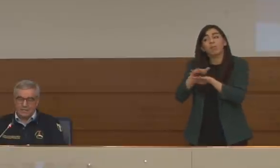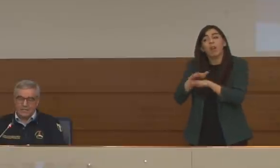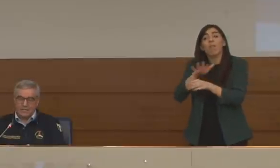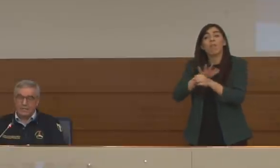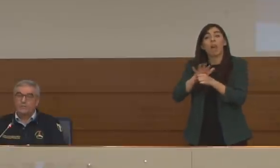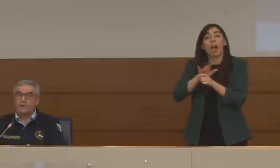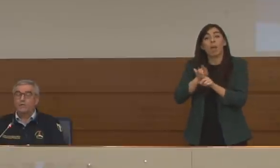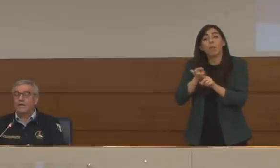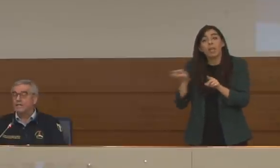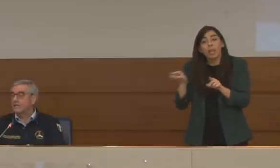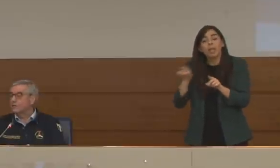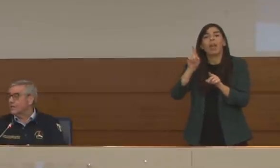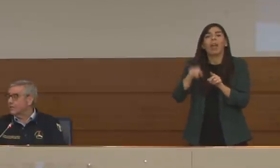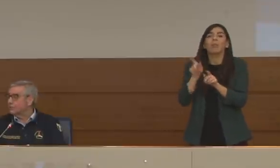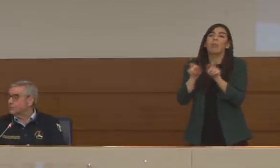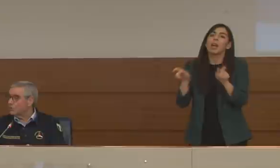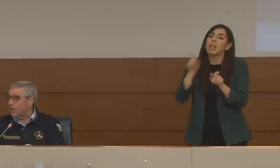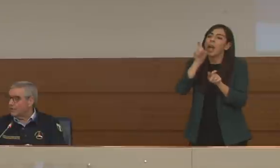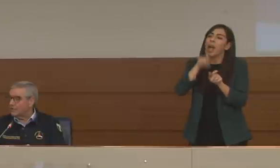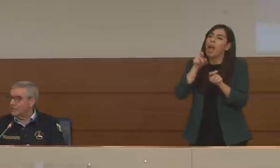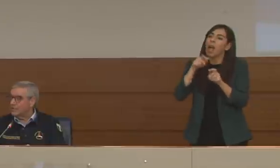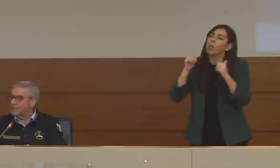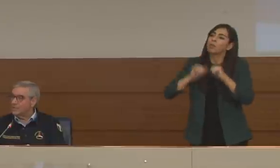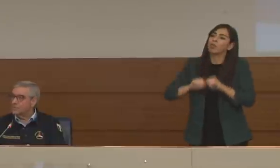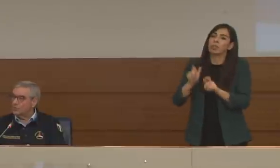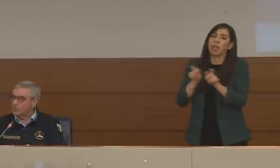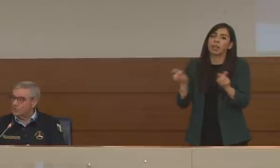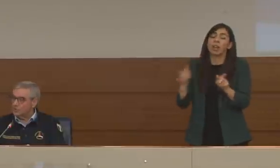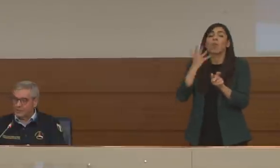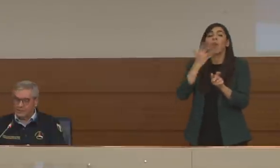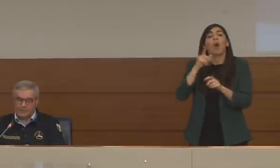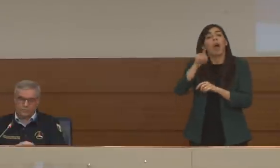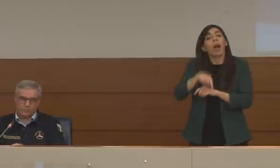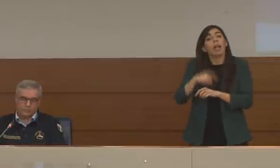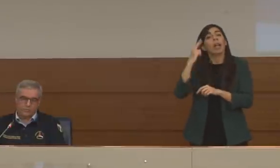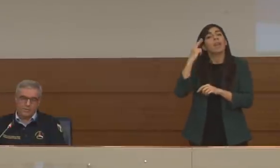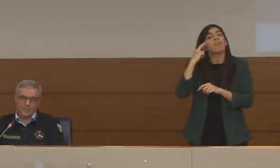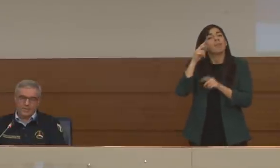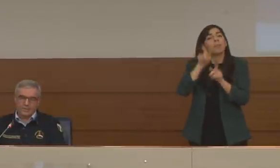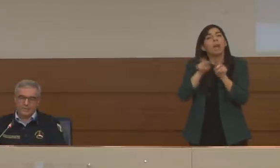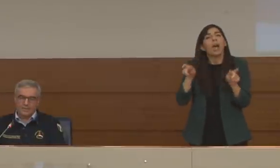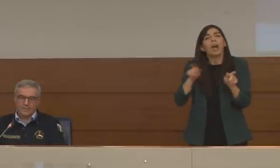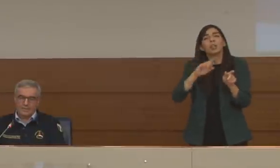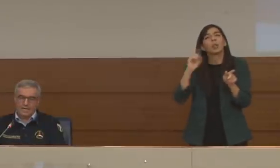E voglio anche ricordare tutti quanti i soccorritori che nel corso della